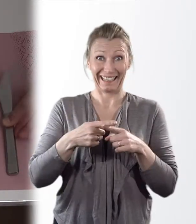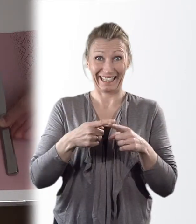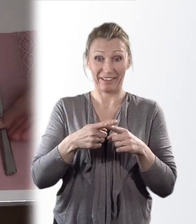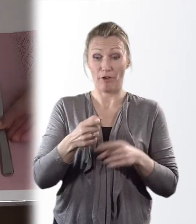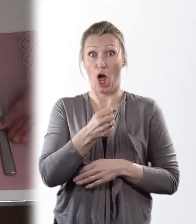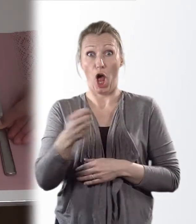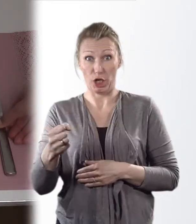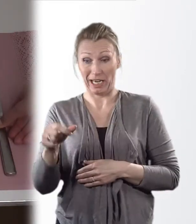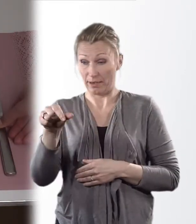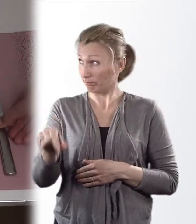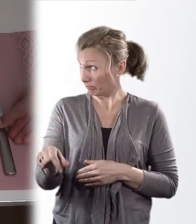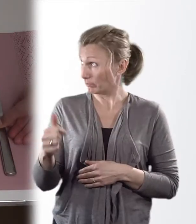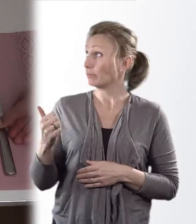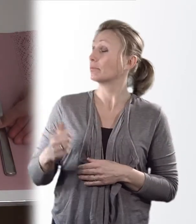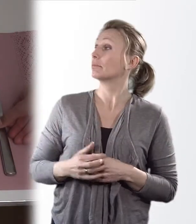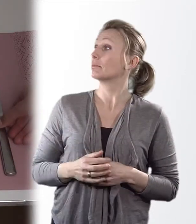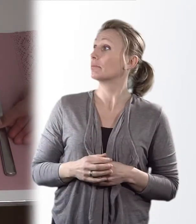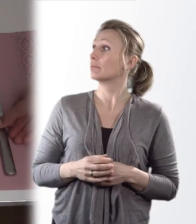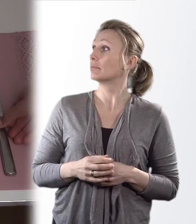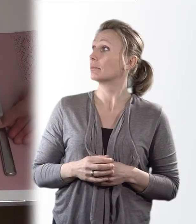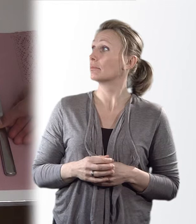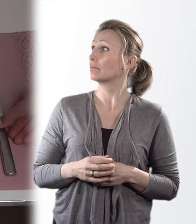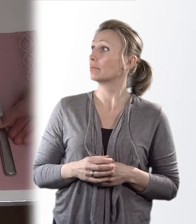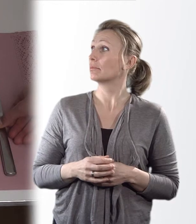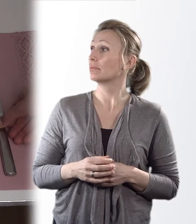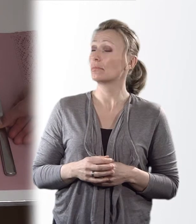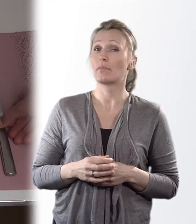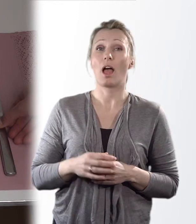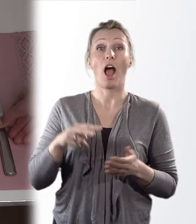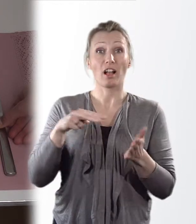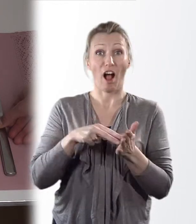Legg kniven til høyre for tallerkenen.